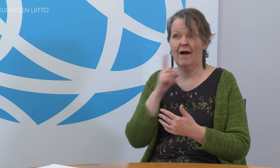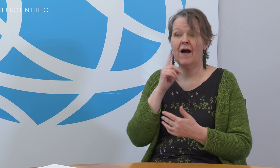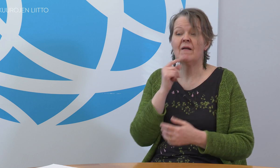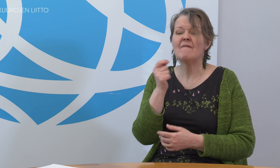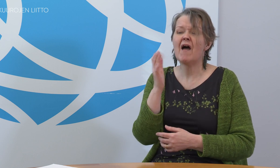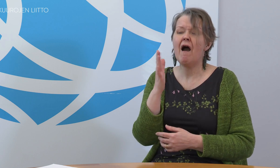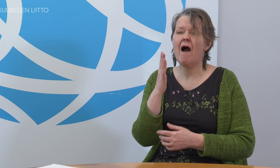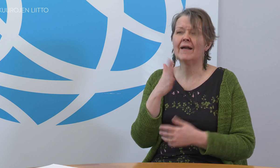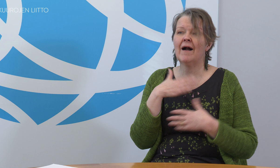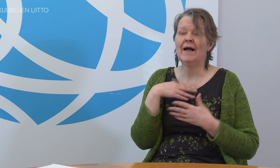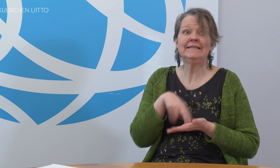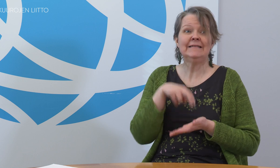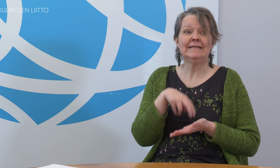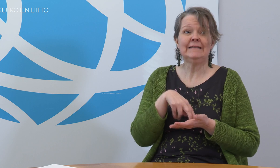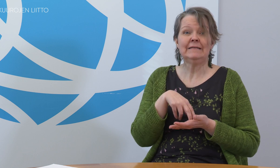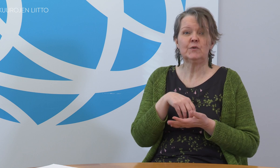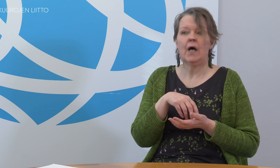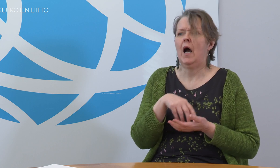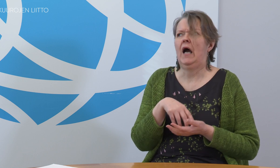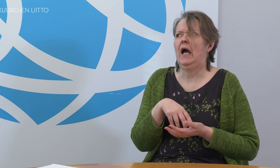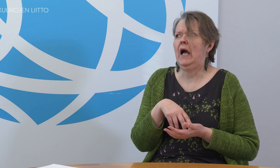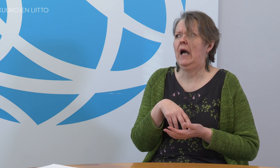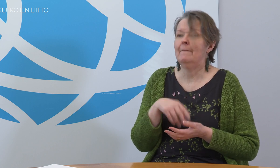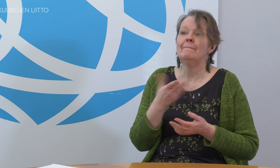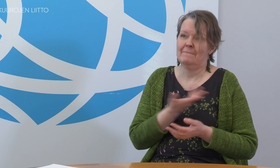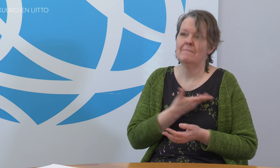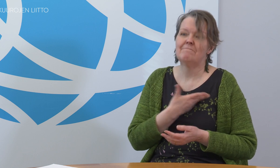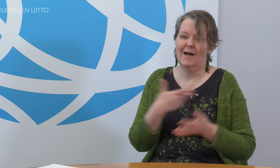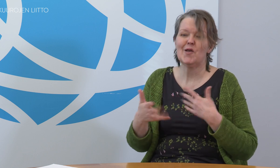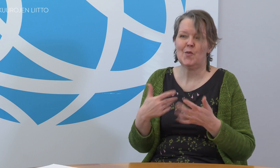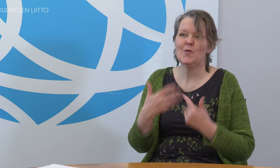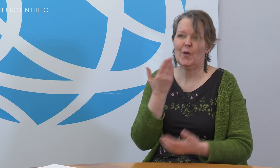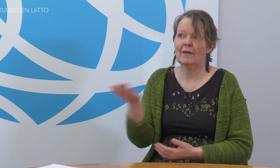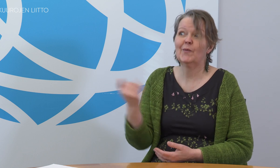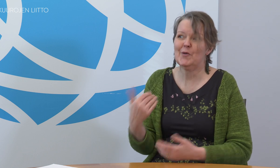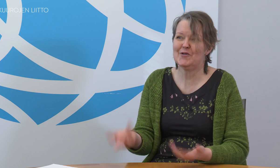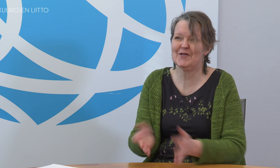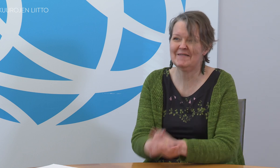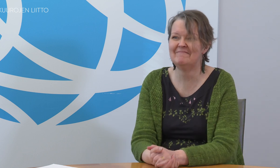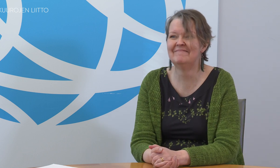Aluksi ehtii iloita hetken, mutta tulossa on paljon töitä.